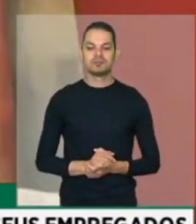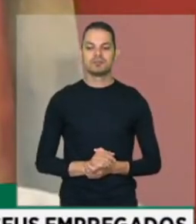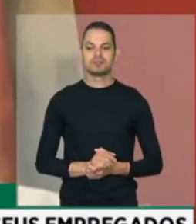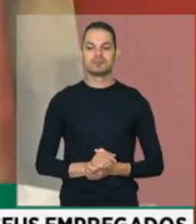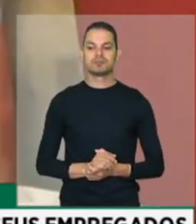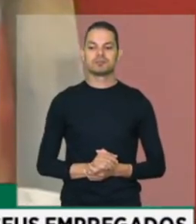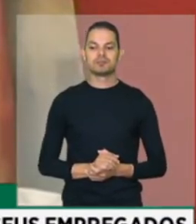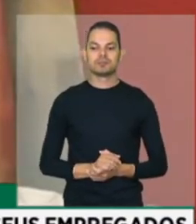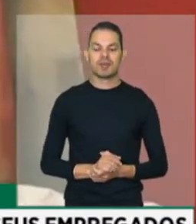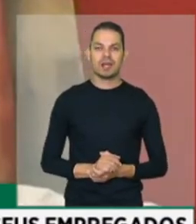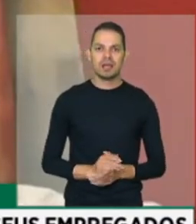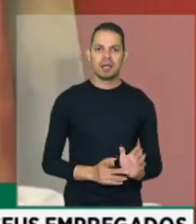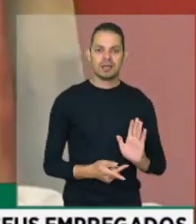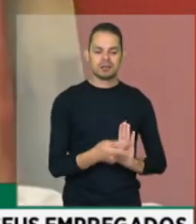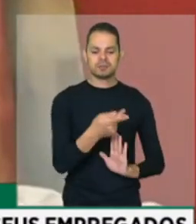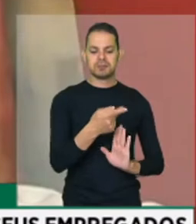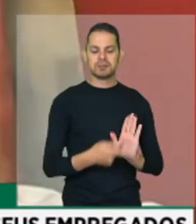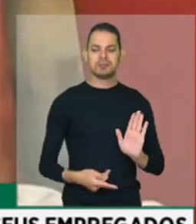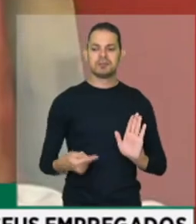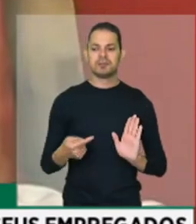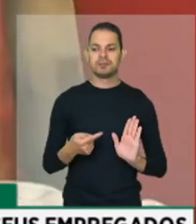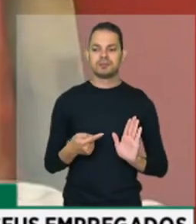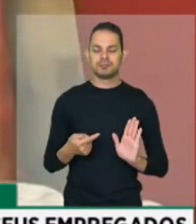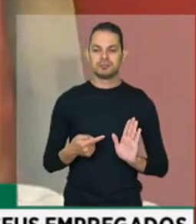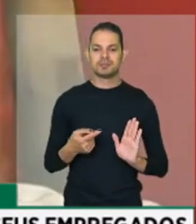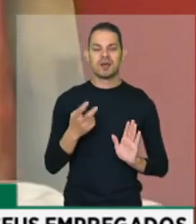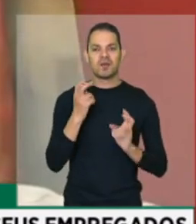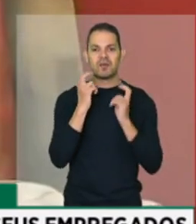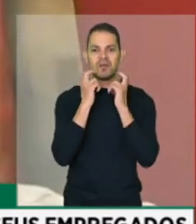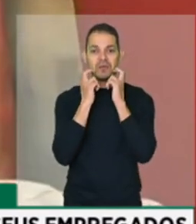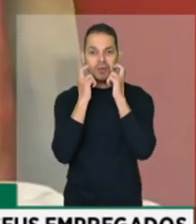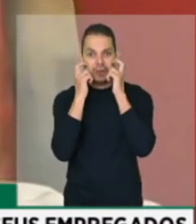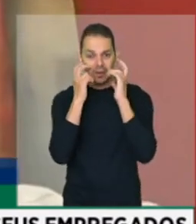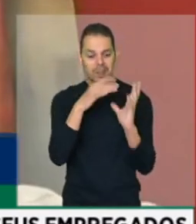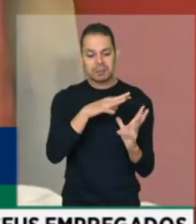TARDE AO POVO BRASILEIRO. ESSE PROJETO, PRESIDENTE, É UMA VERGONHA MUNDIAL PARA O